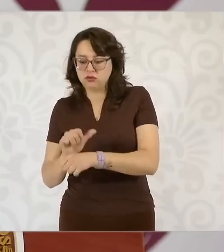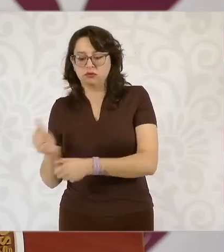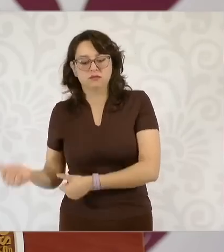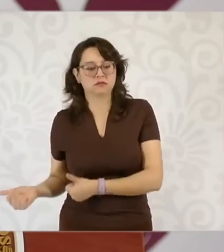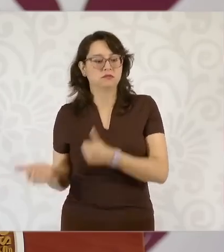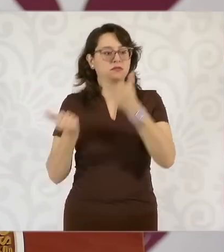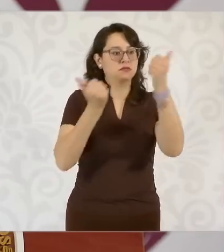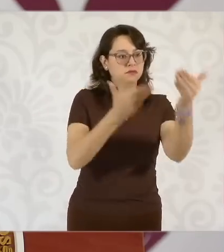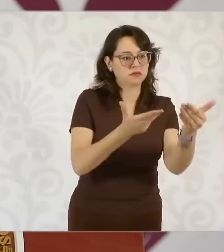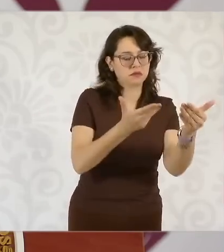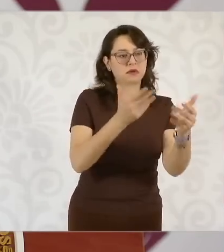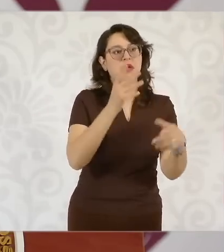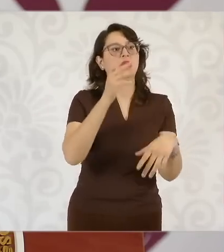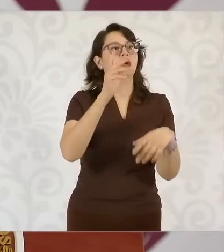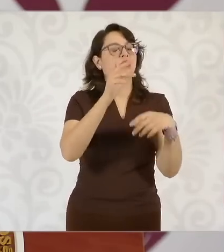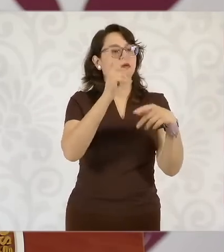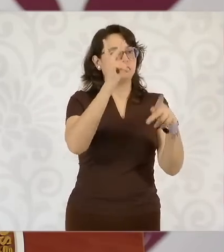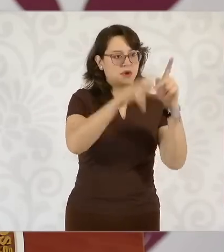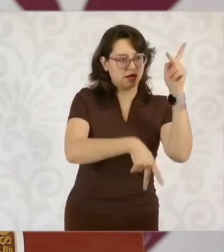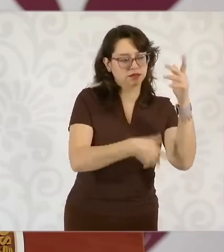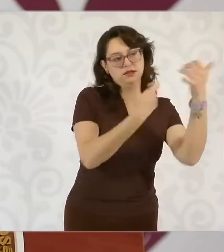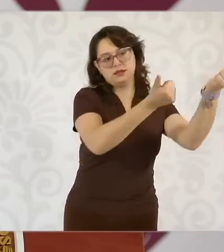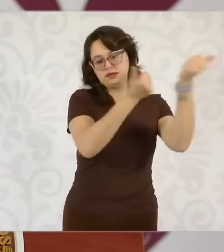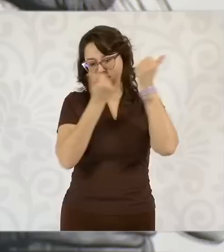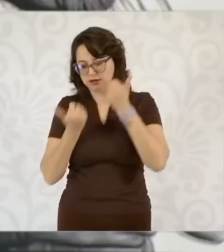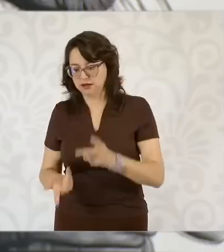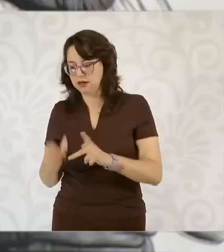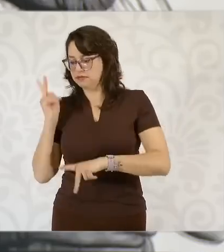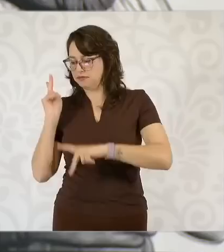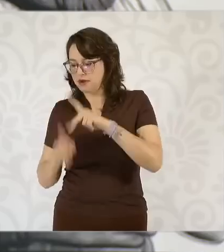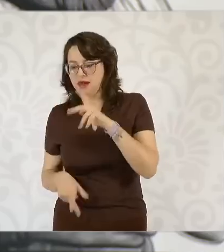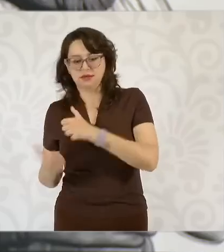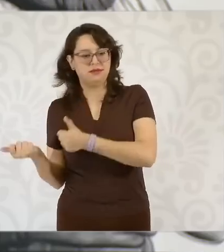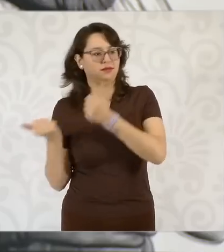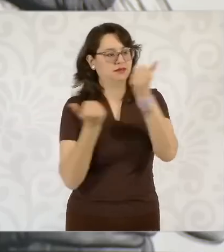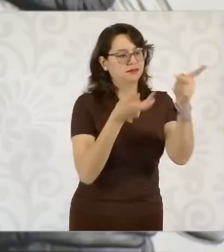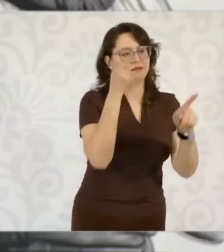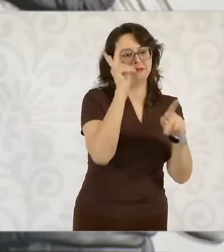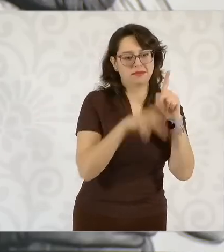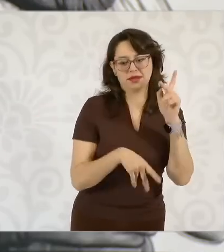armadoras ya sea aquí o en los propios Estados Unidos o en el propio Estados Unidos es decir